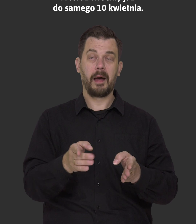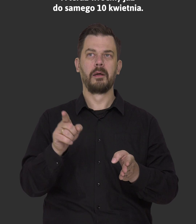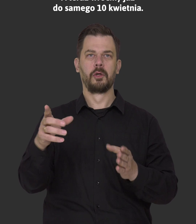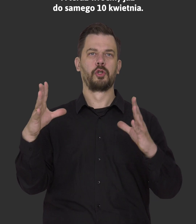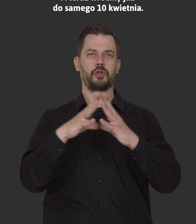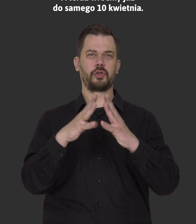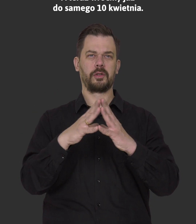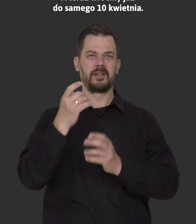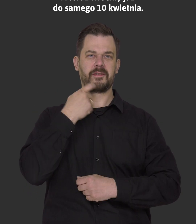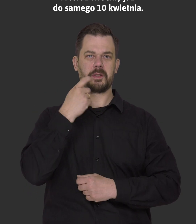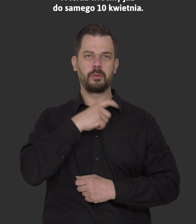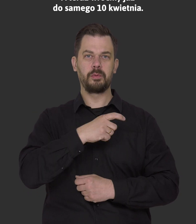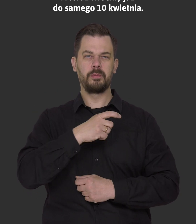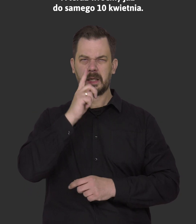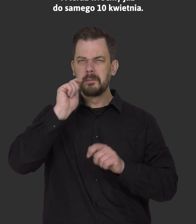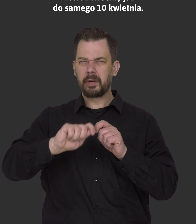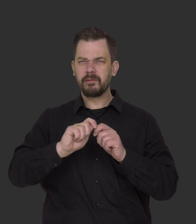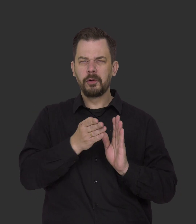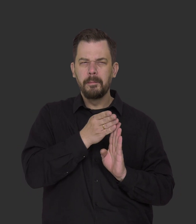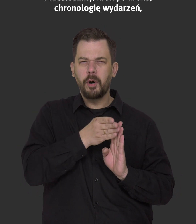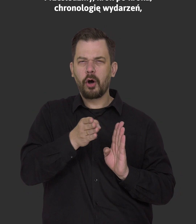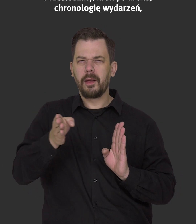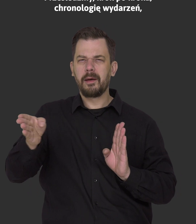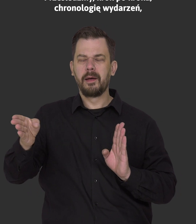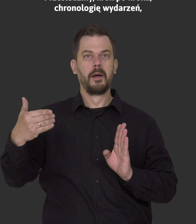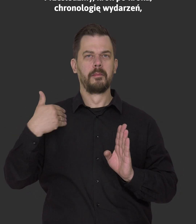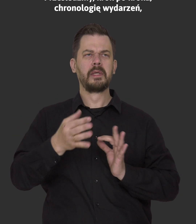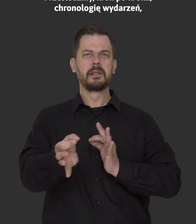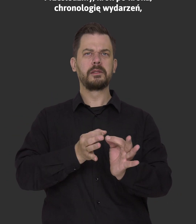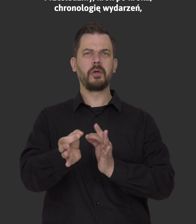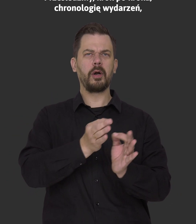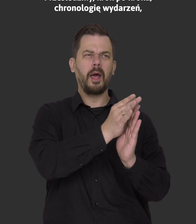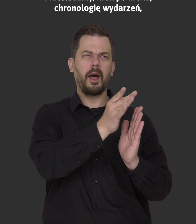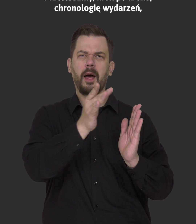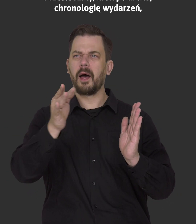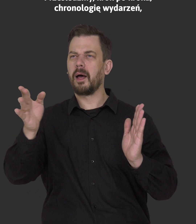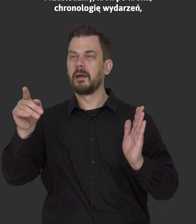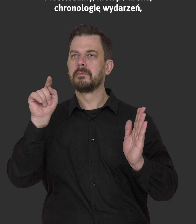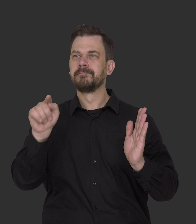A teraz wróćmy już do samego 10 kwietnia. Prześledźmy, krok po kroku, chronologię wydarzeń,